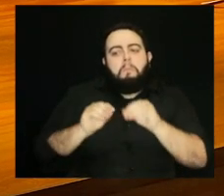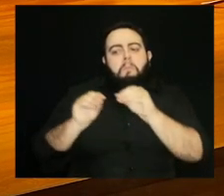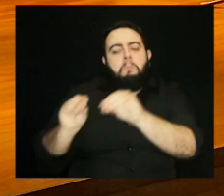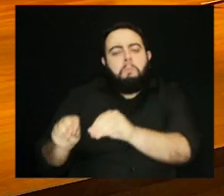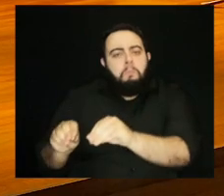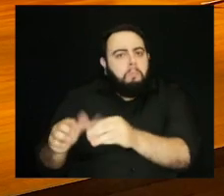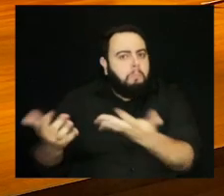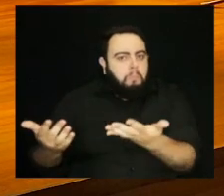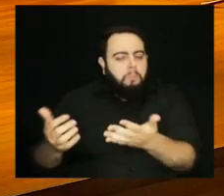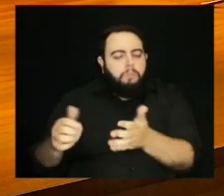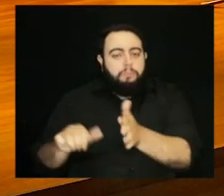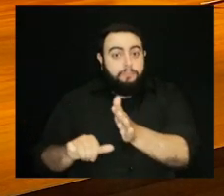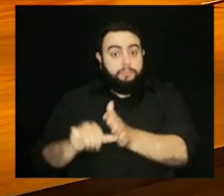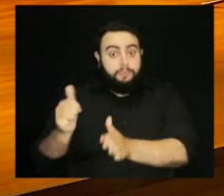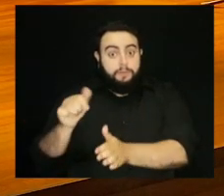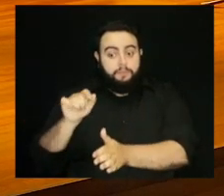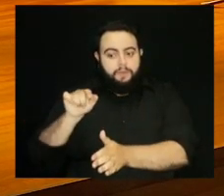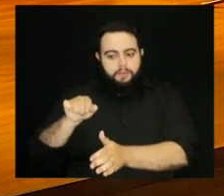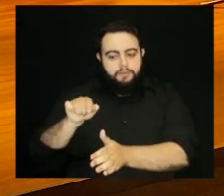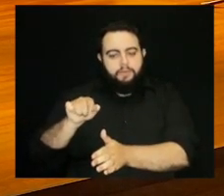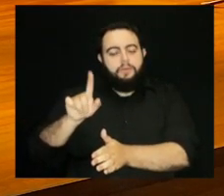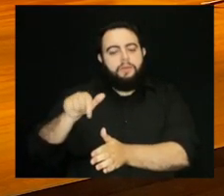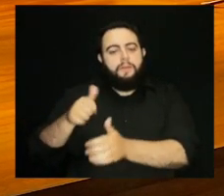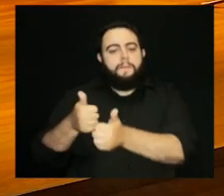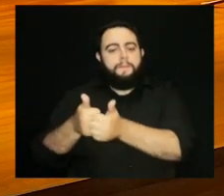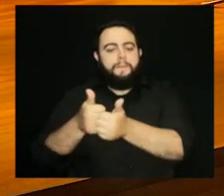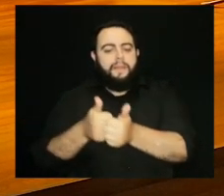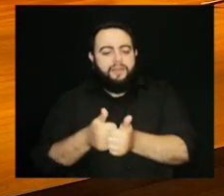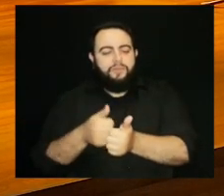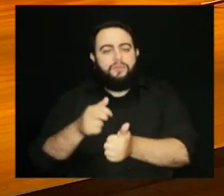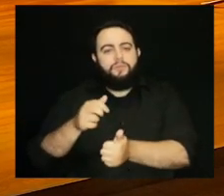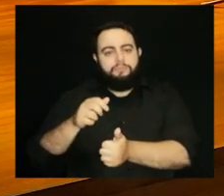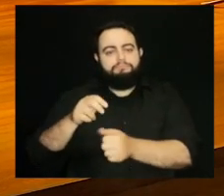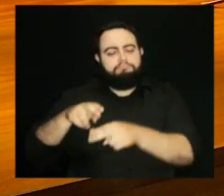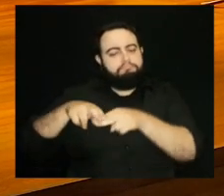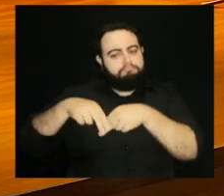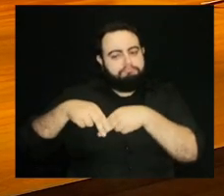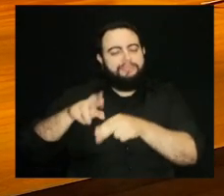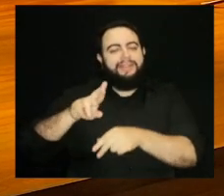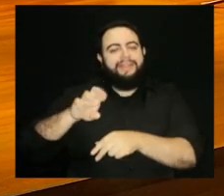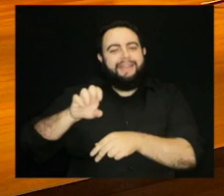primeiro no entorno do Parque da Redenção, que assim se chama Parque da Redenção por causa da